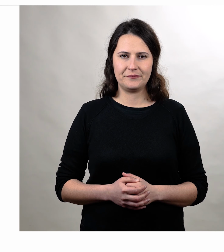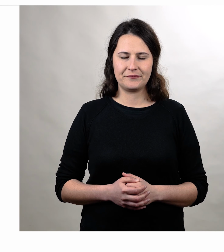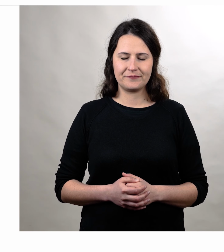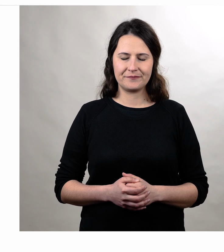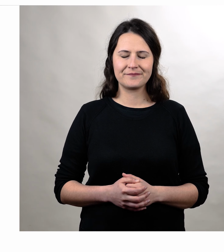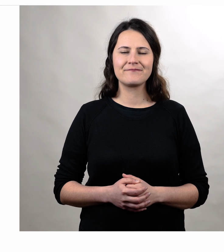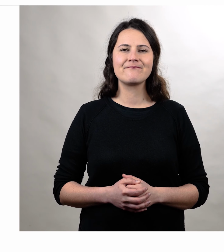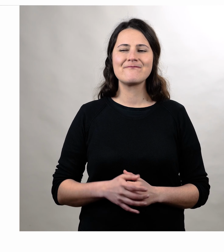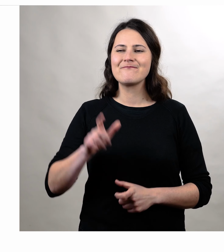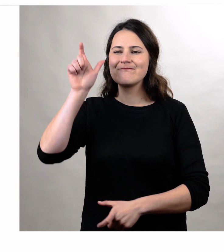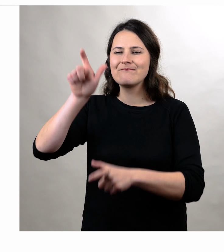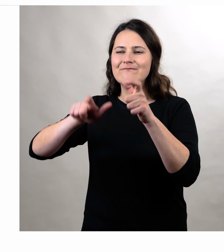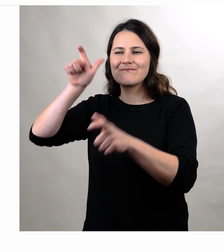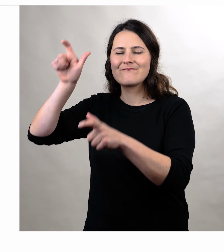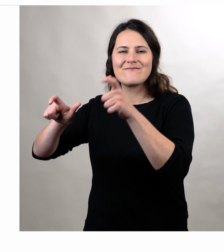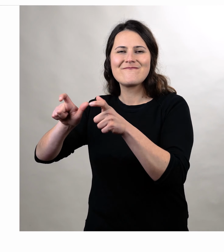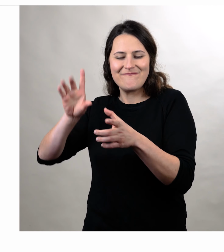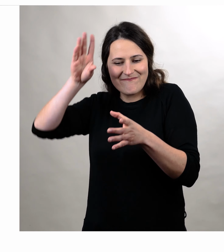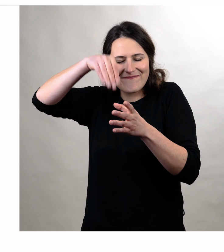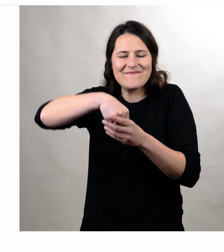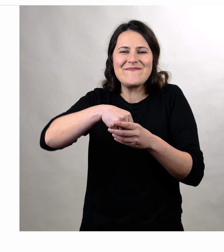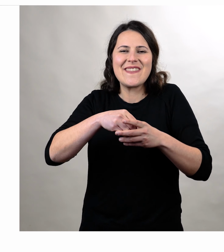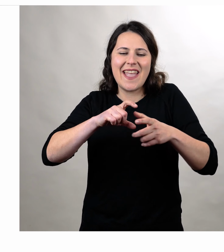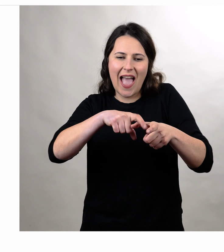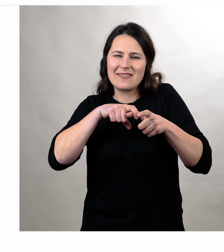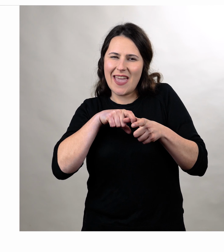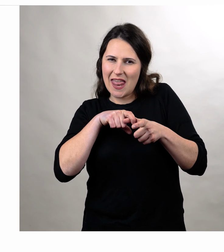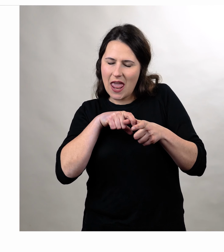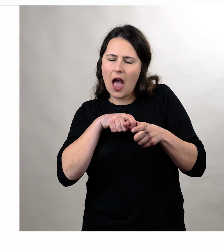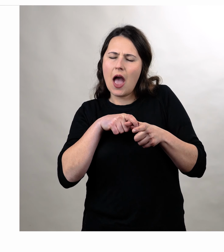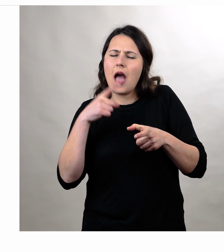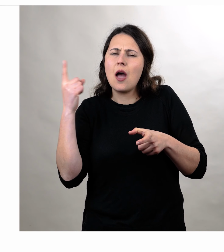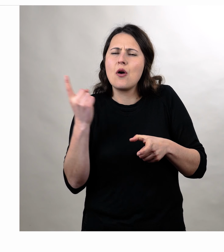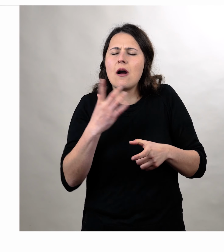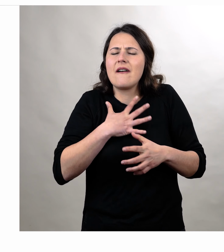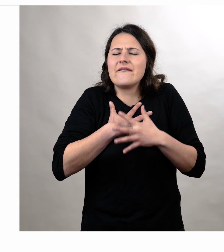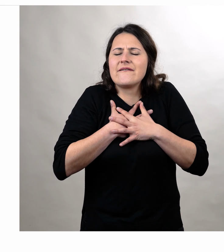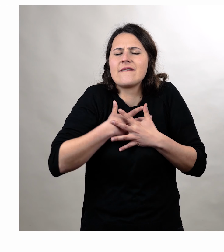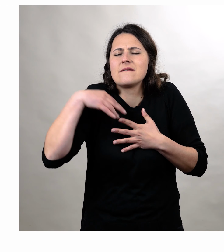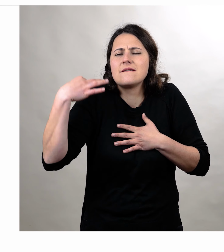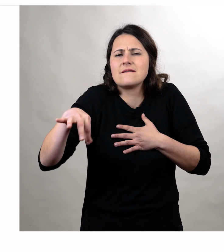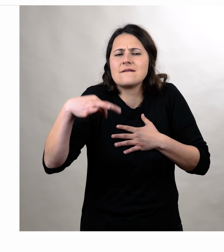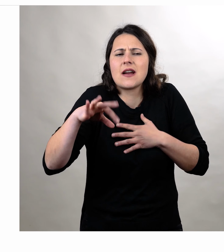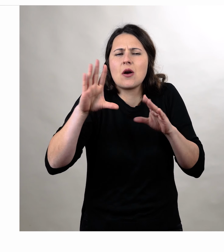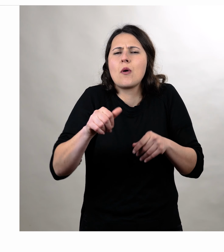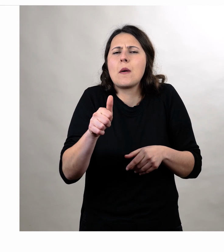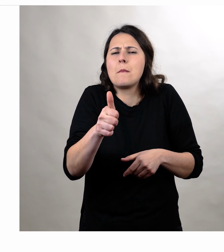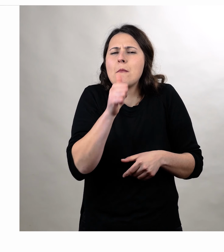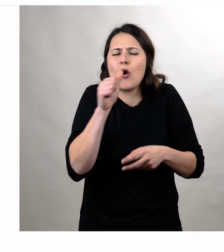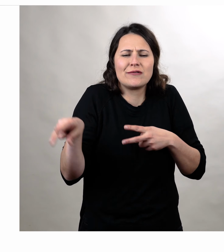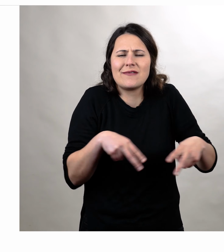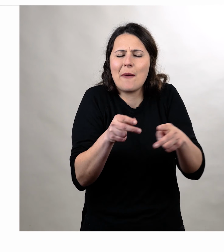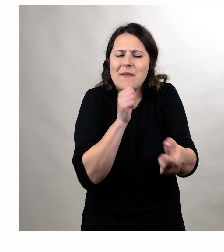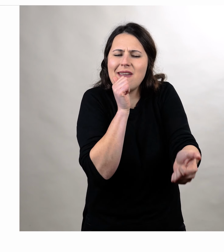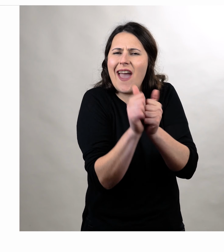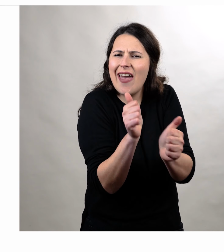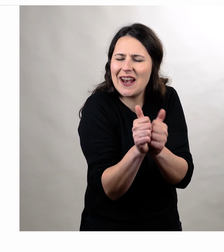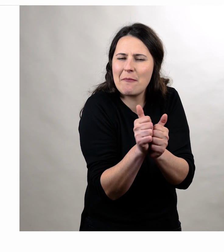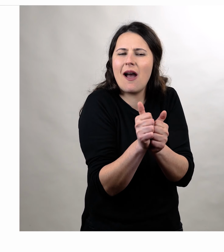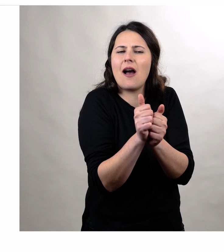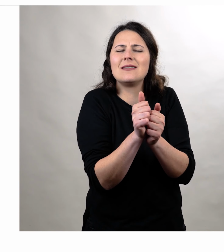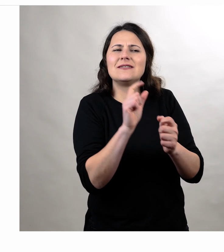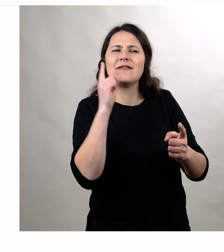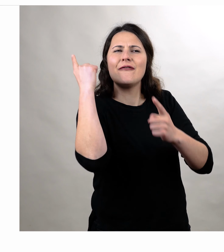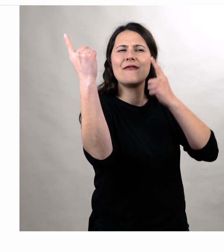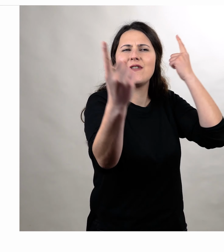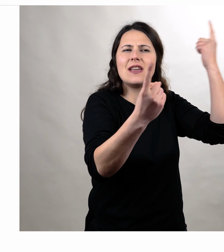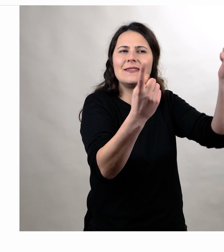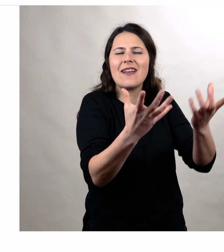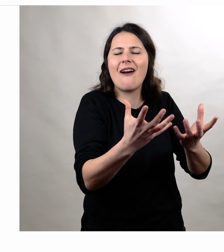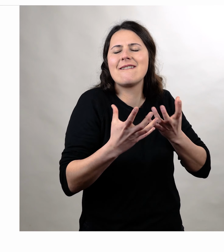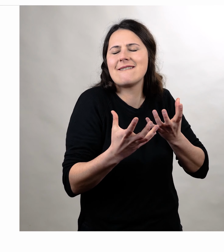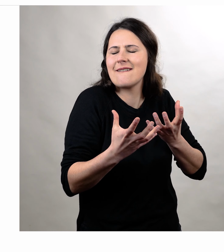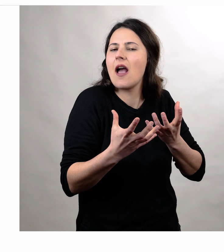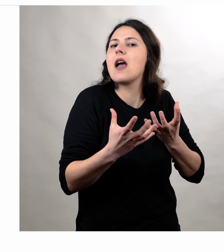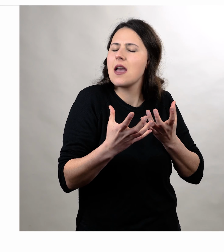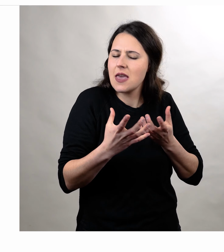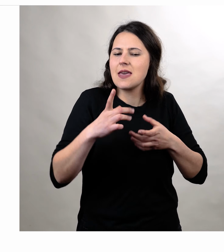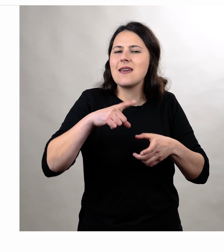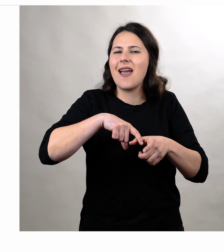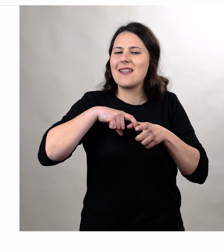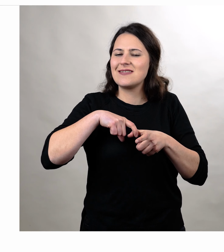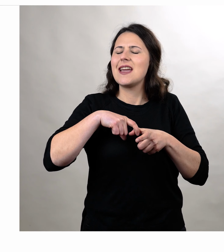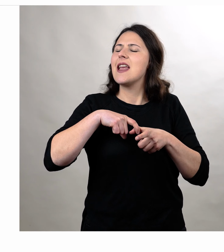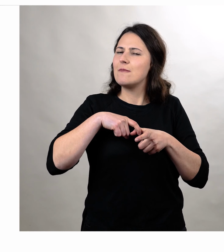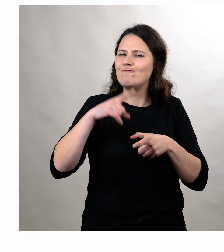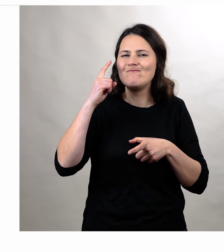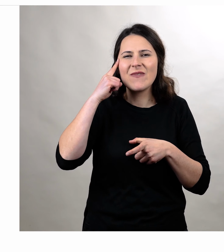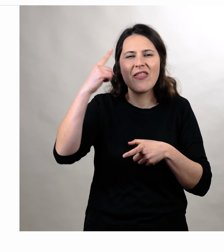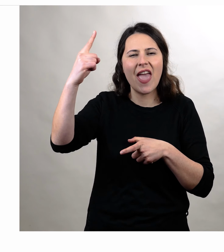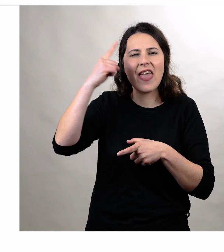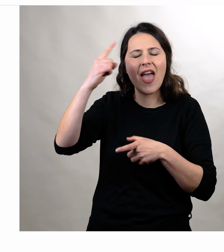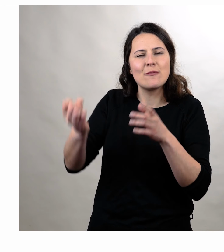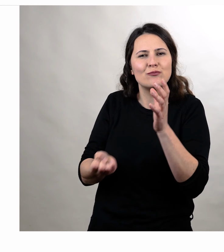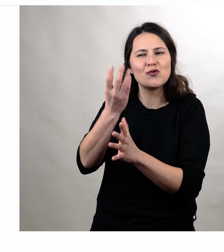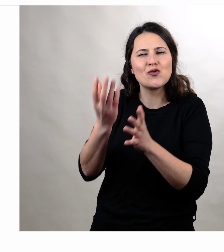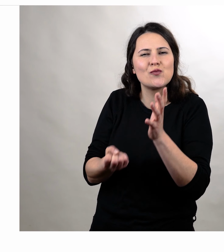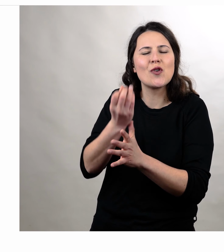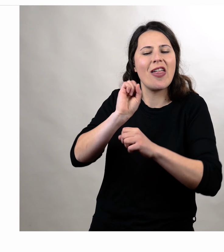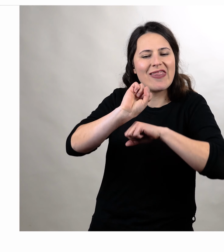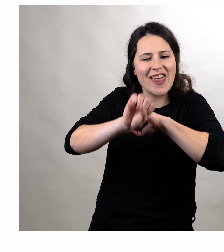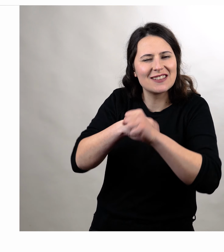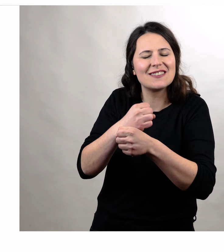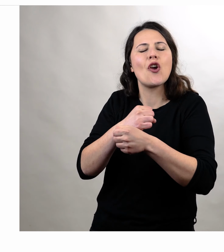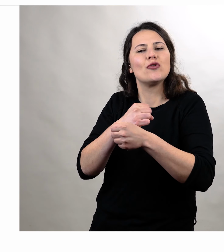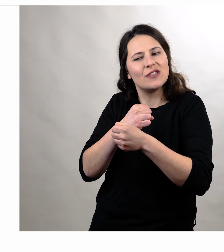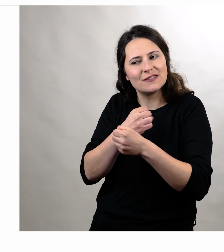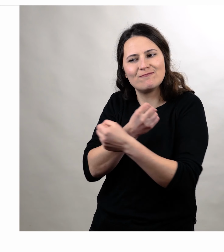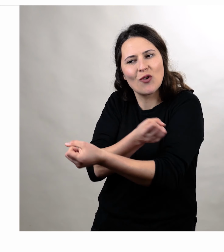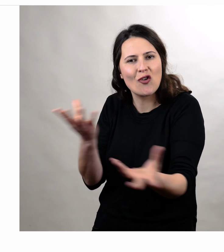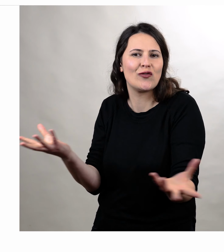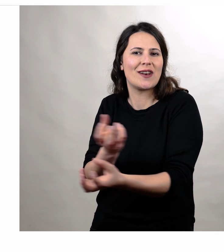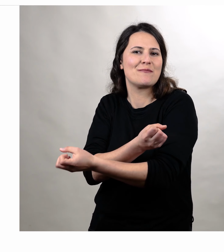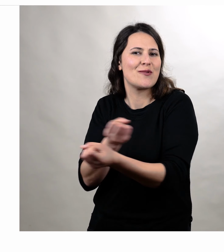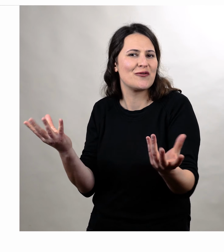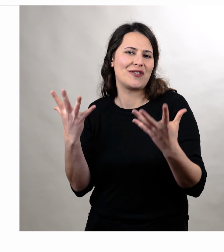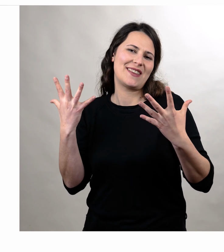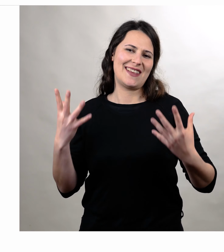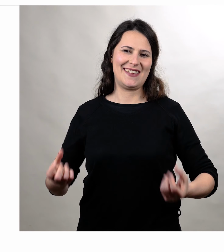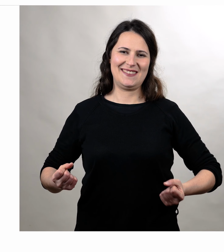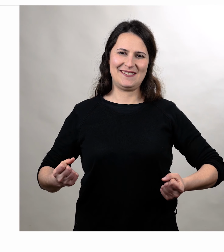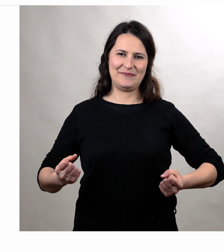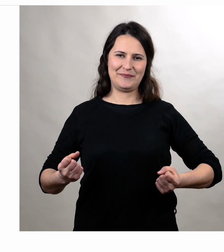Το πάθος για τα αθλήματα σε ποτάμι και η έλξη για το φυσικό περιβάλλον ενθάρρυναν αυτή την εταιρεία να υλοποιήσει νέες ιδέες και να προσφέρει καινοτόμες δραστηριότητες.